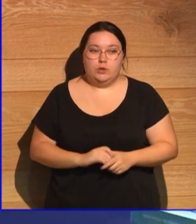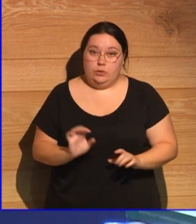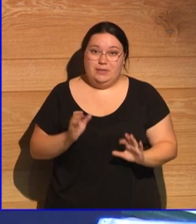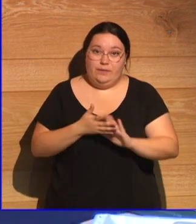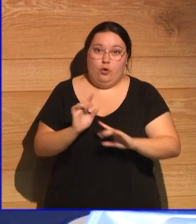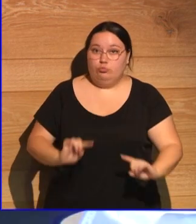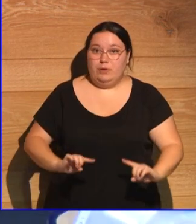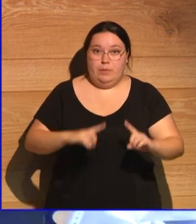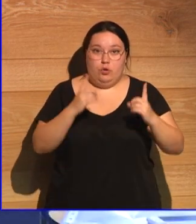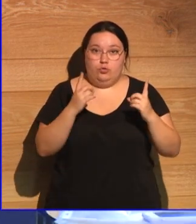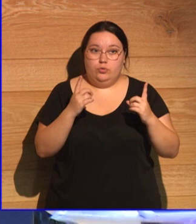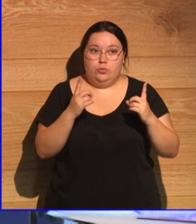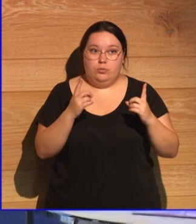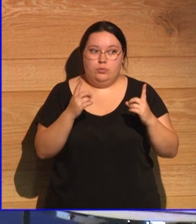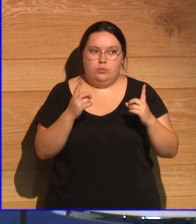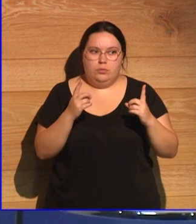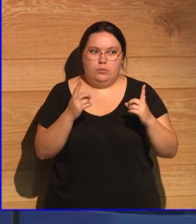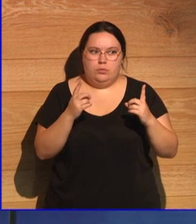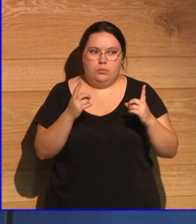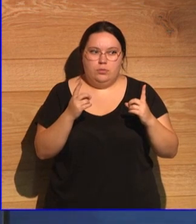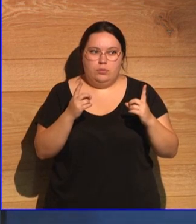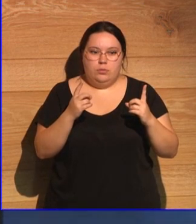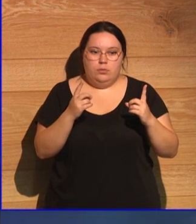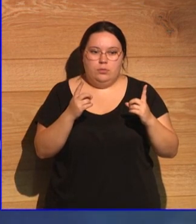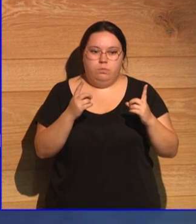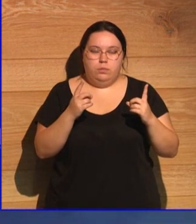a tan andar a consignar, está la belleza de la Eneida.